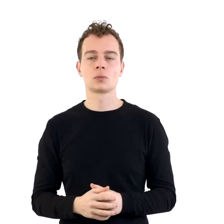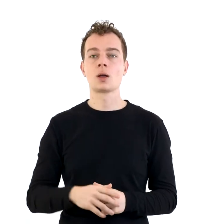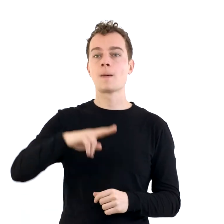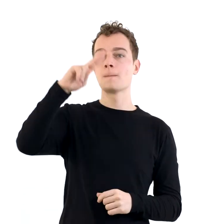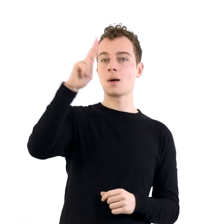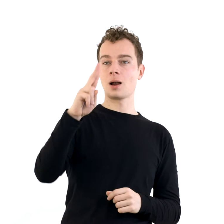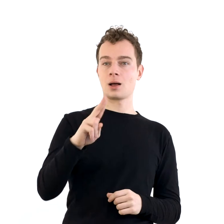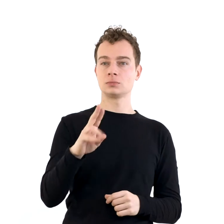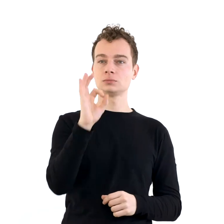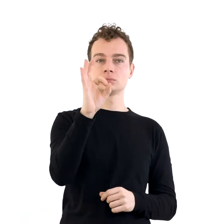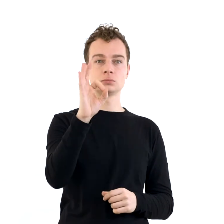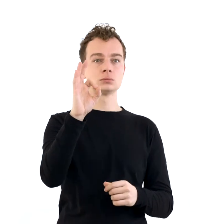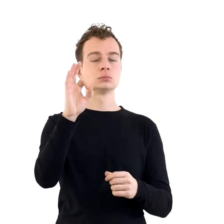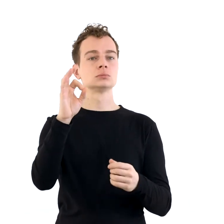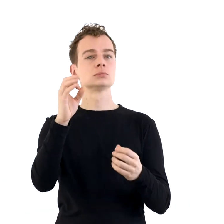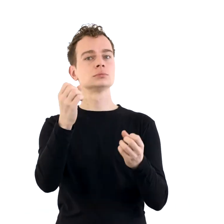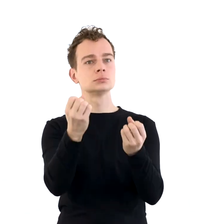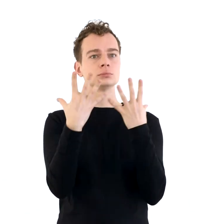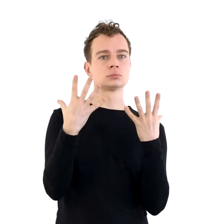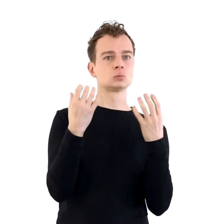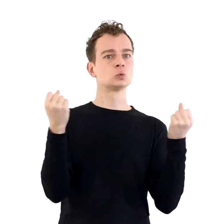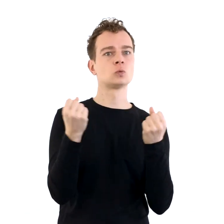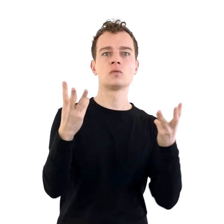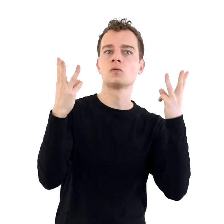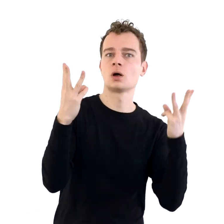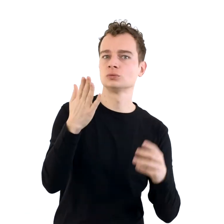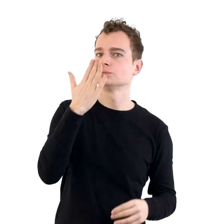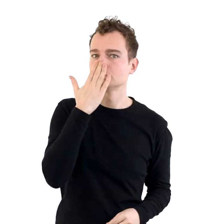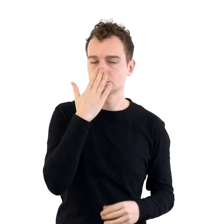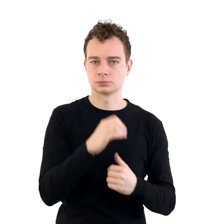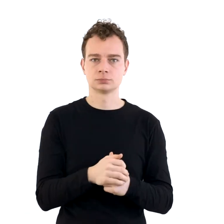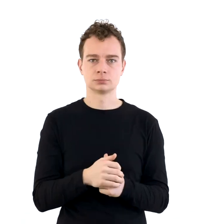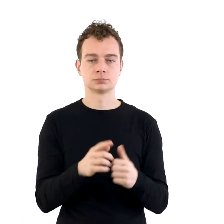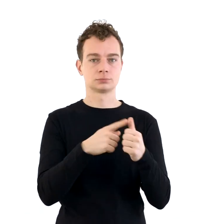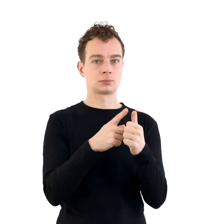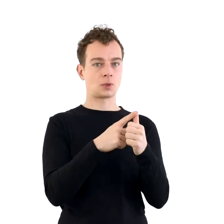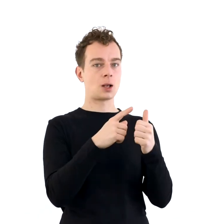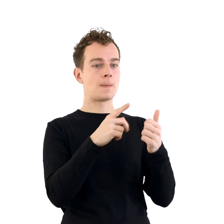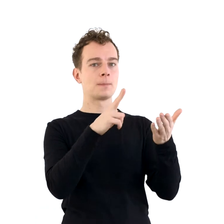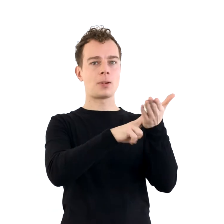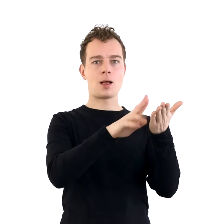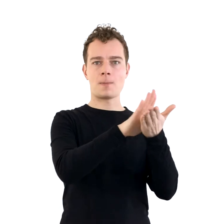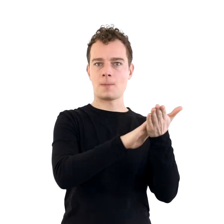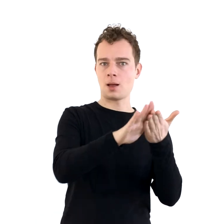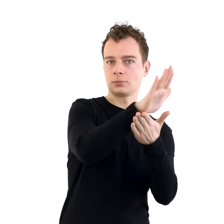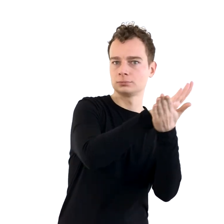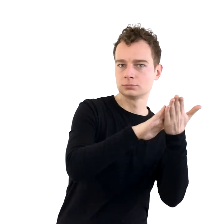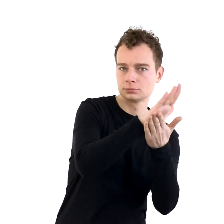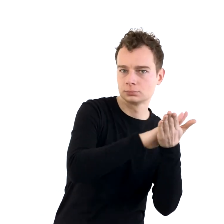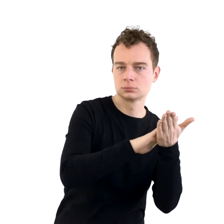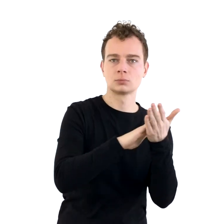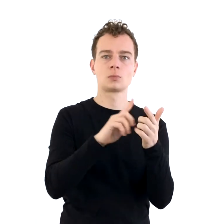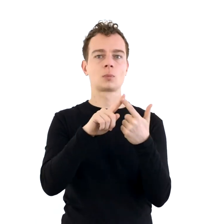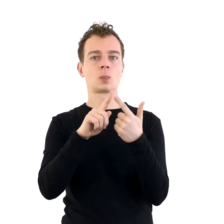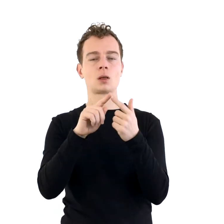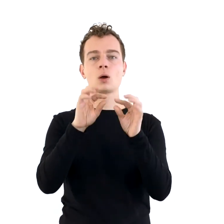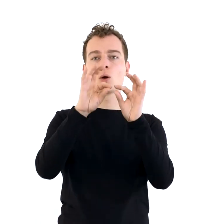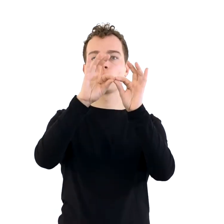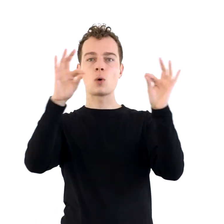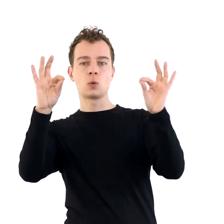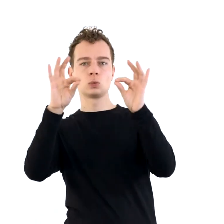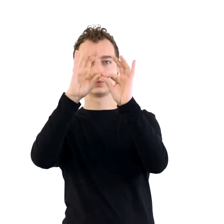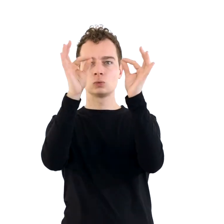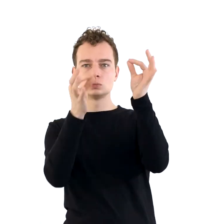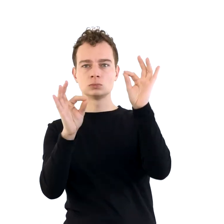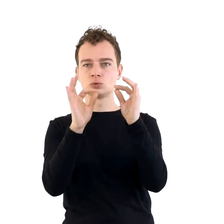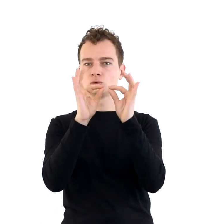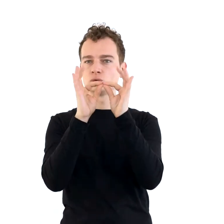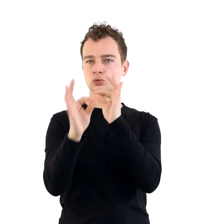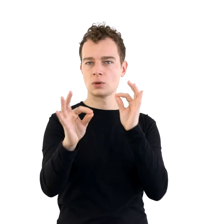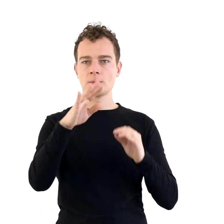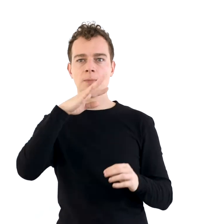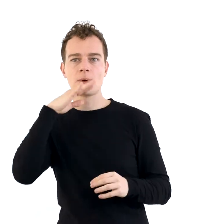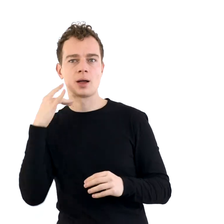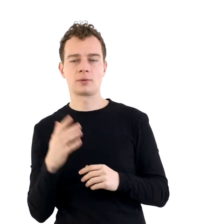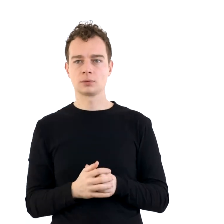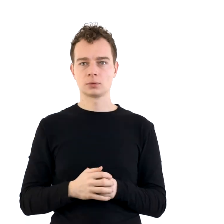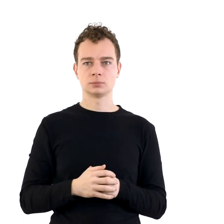Najważniejszymi malarskimi środkami wyrazu były: płaska plama, cienki barwny kontur